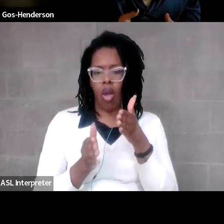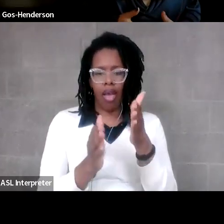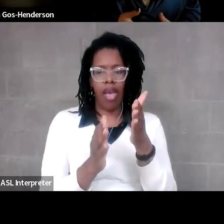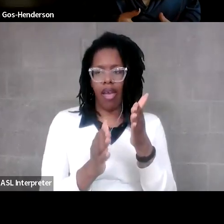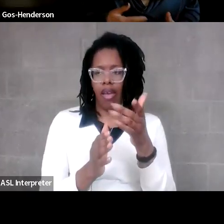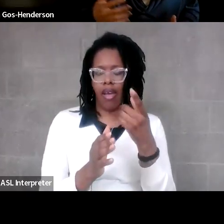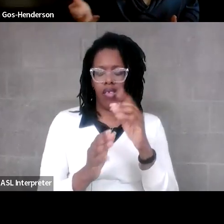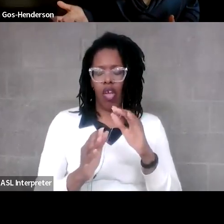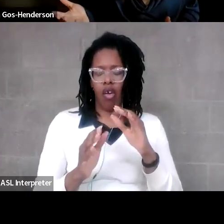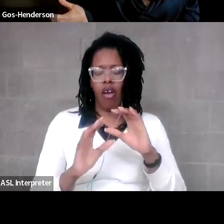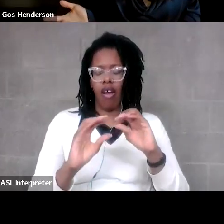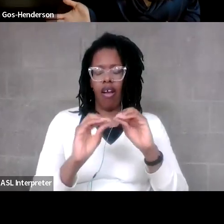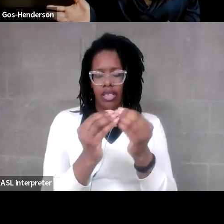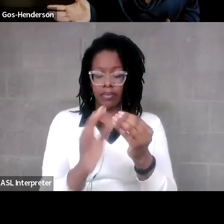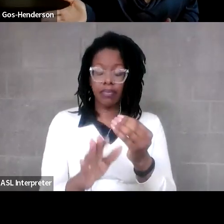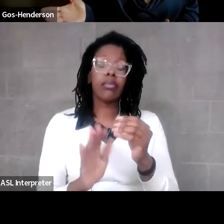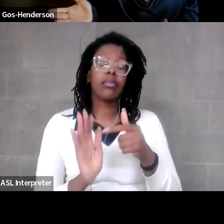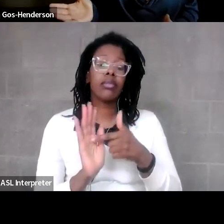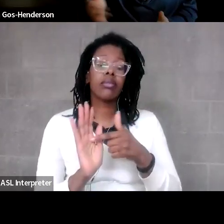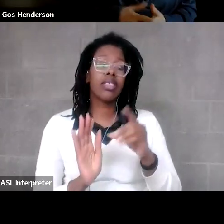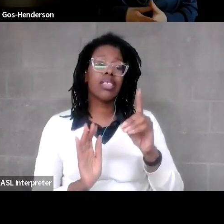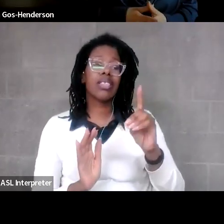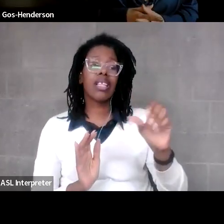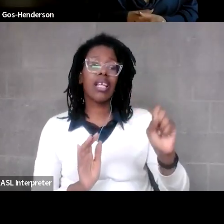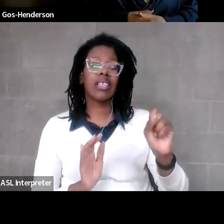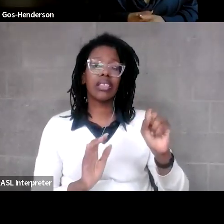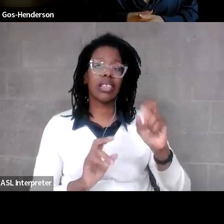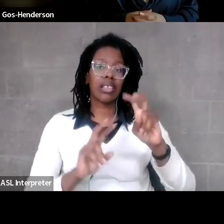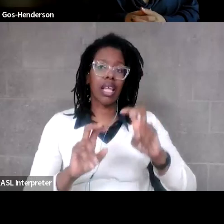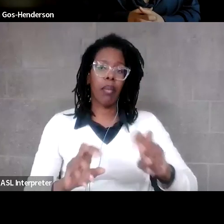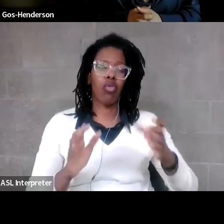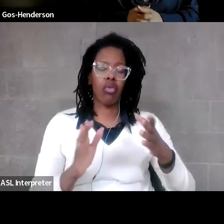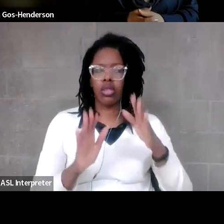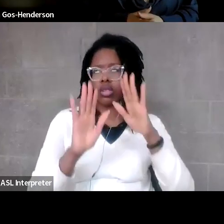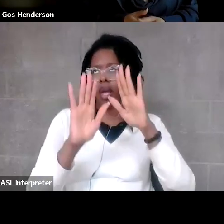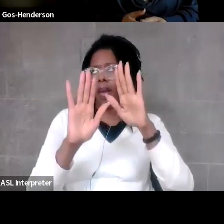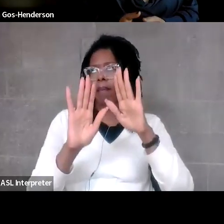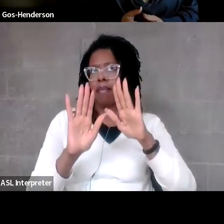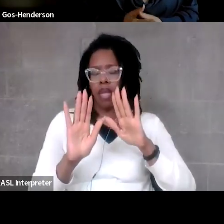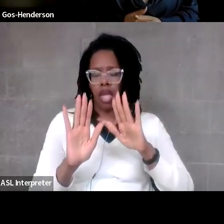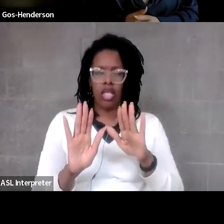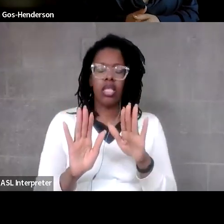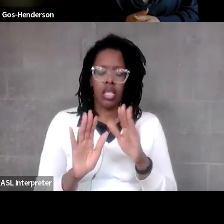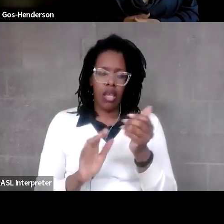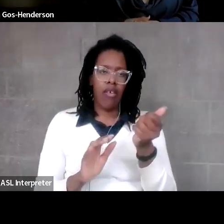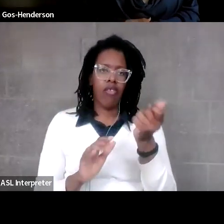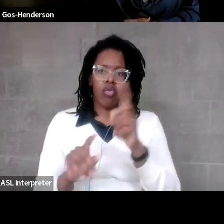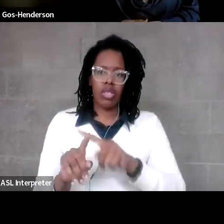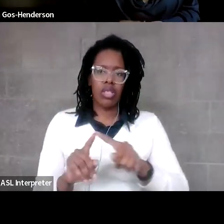Por ejemplo, hay una examinadora de DDS. Ella es fenomenal. La he escuchado para varias reclamaciones ahora,